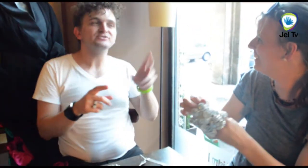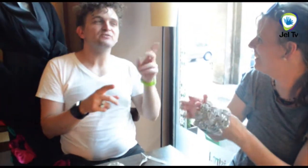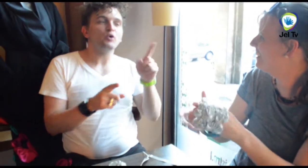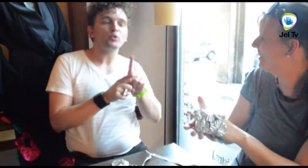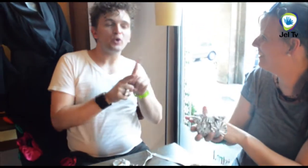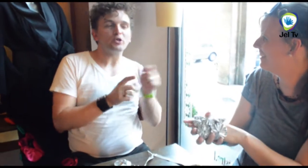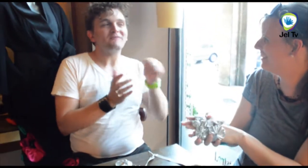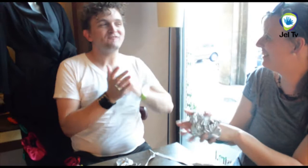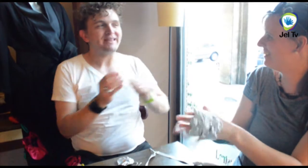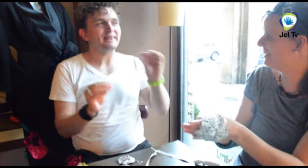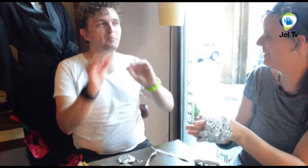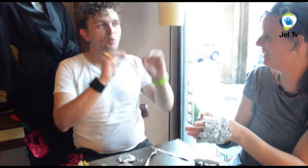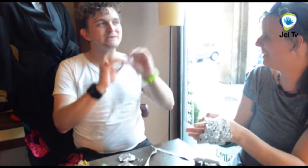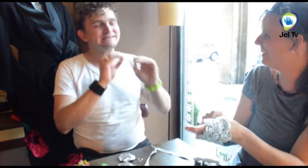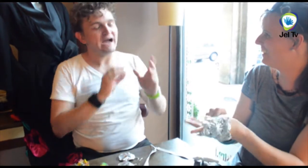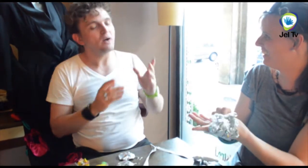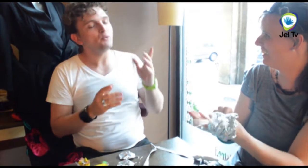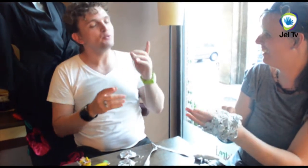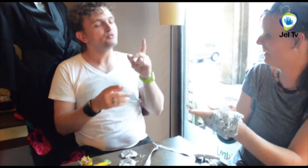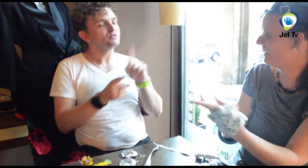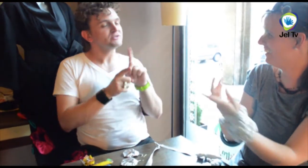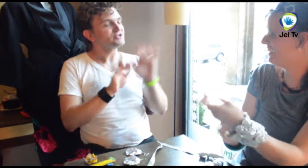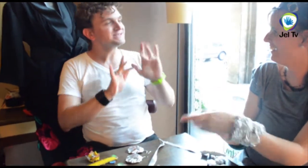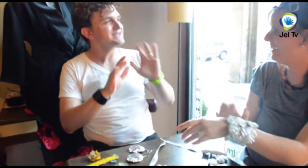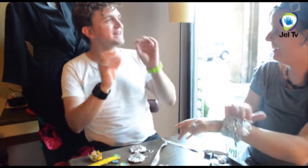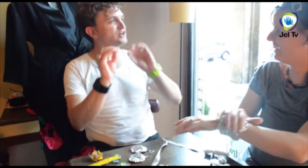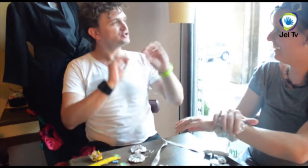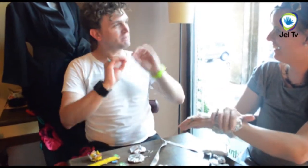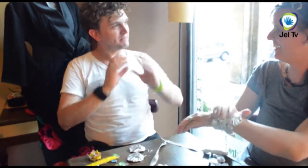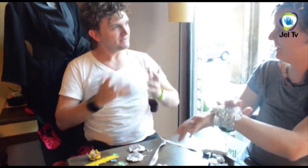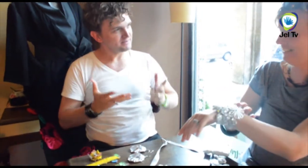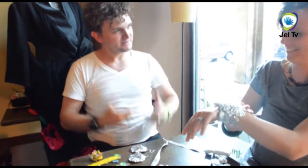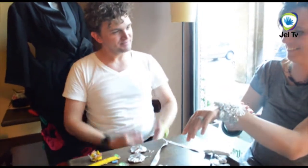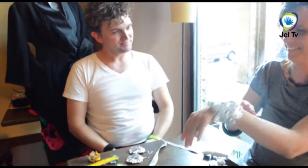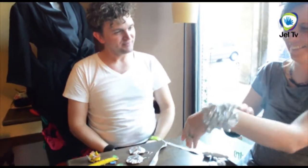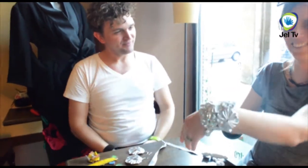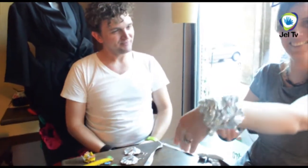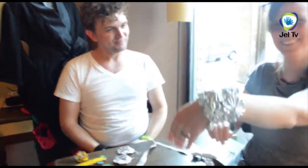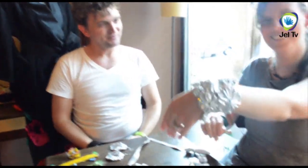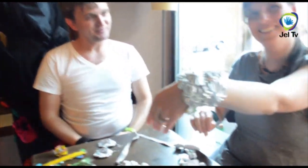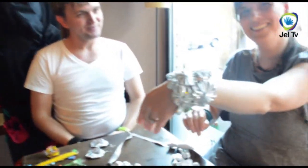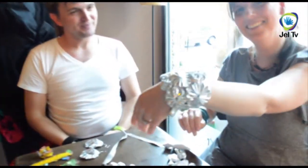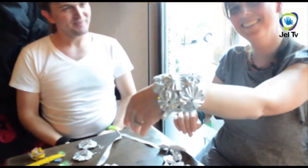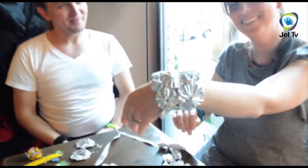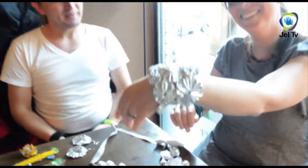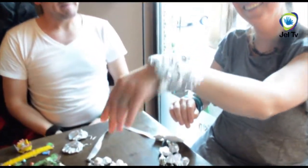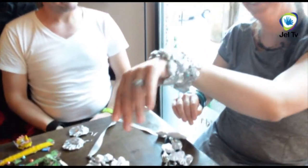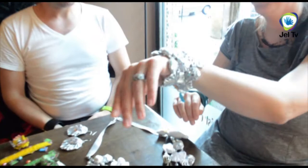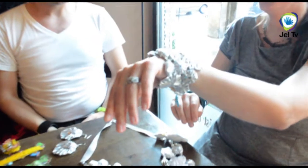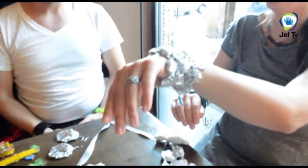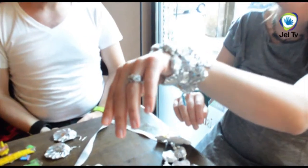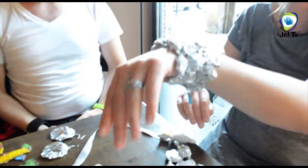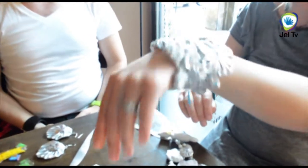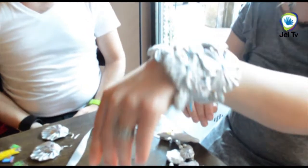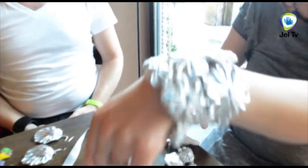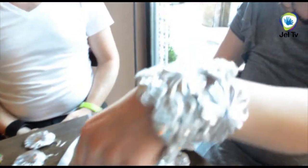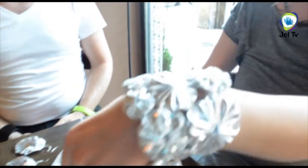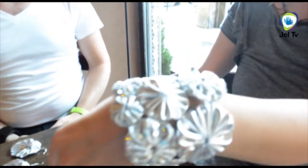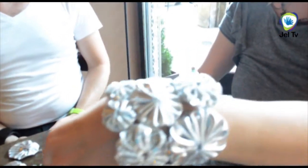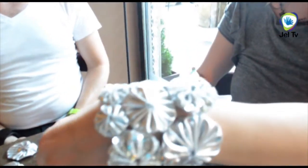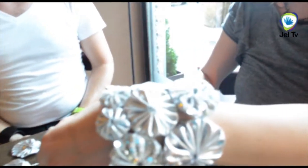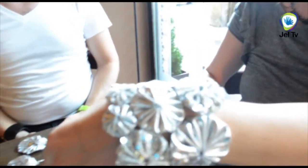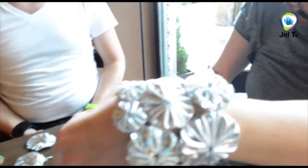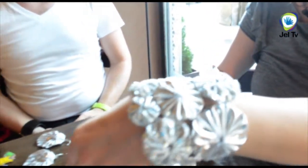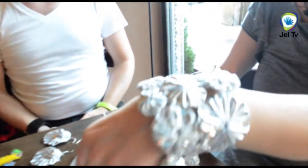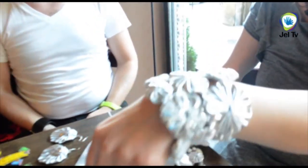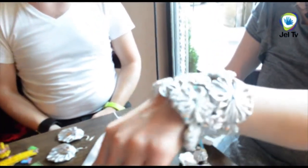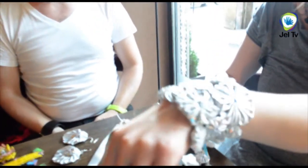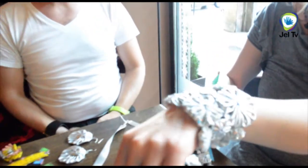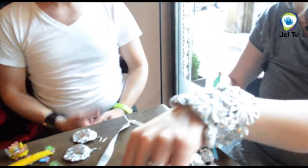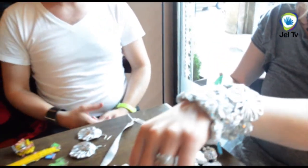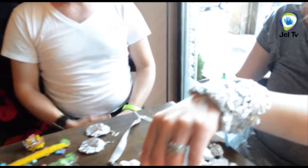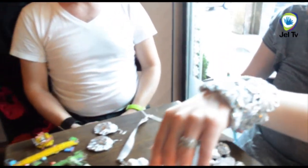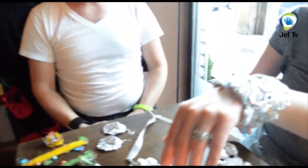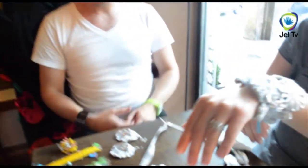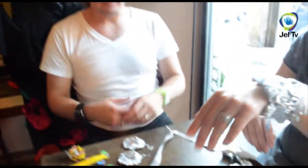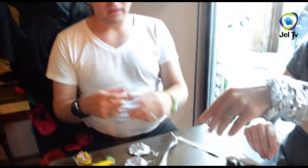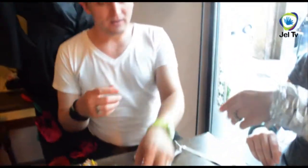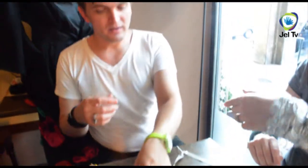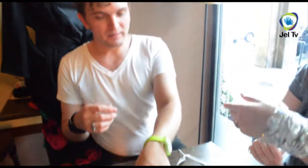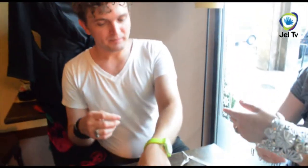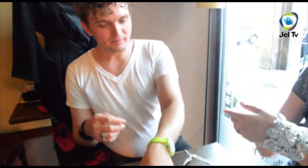Hát, persze, de nem mindenből. Van, ami külön vettem hozzá, díszítéshez.